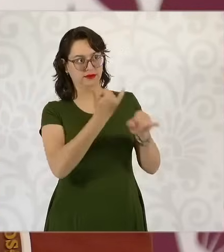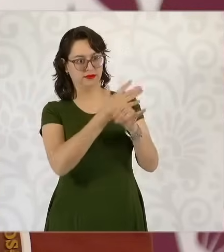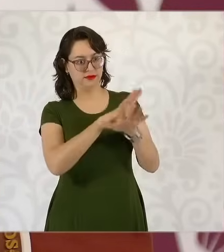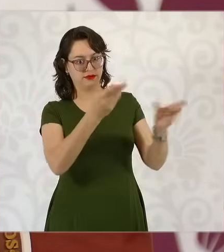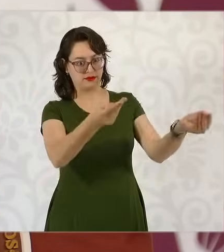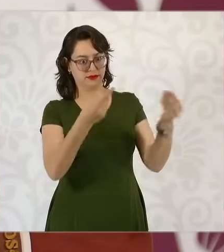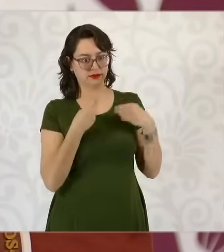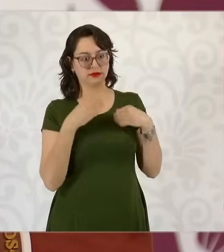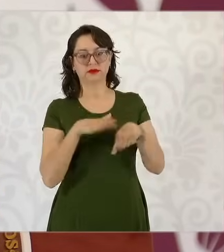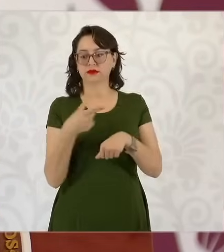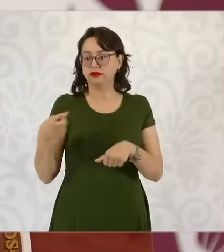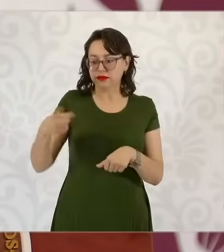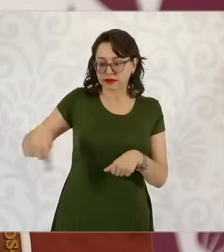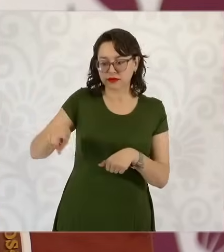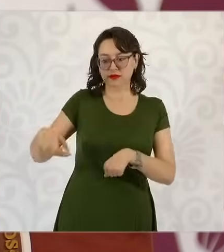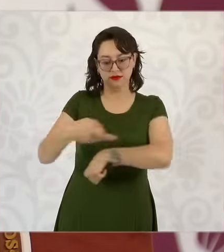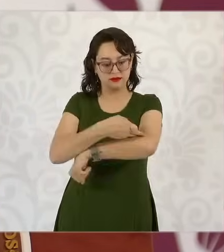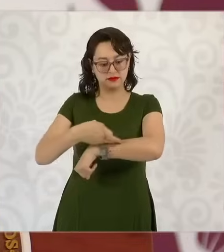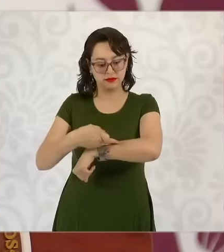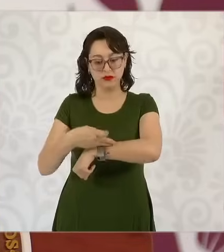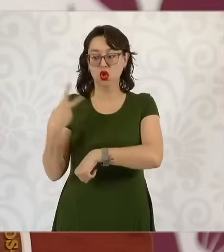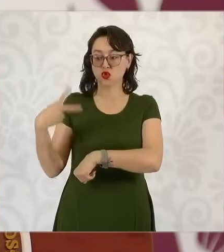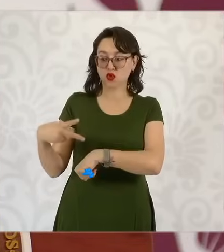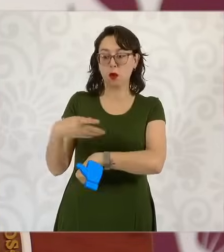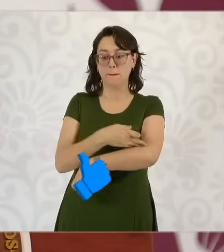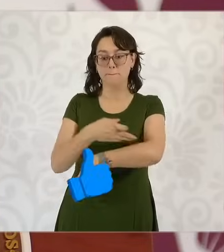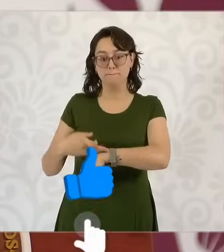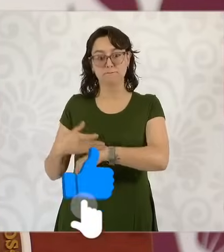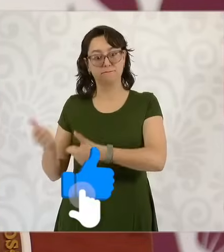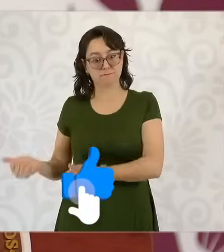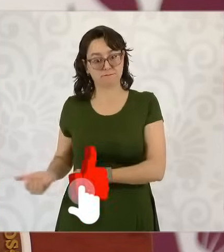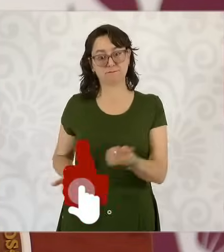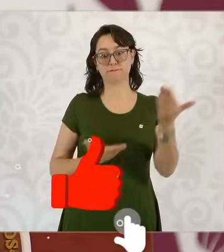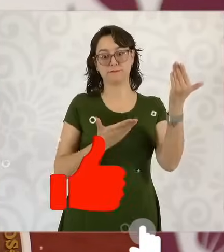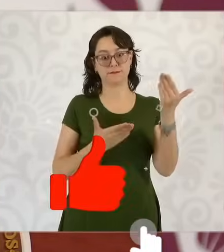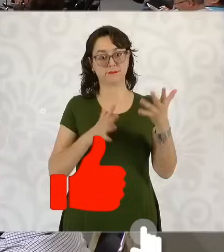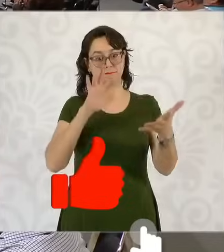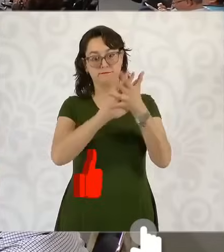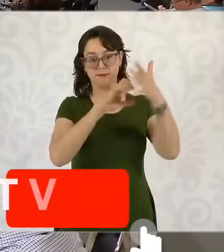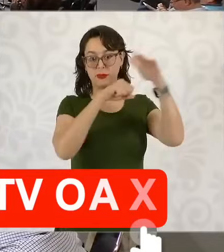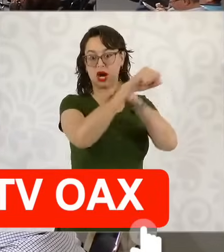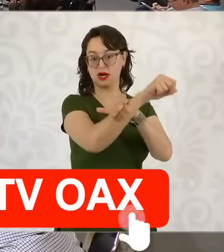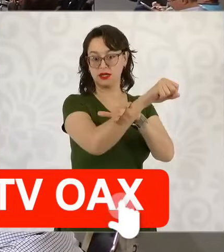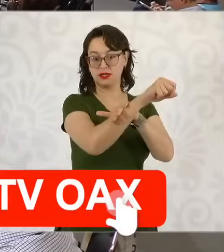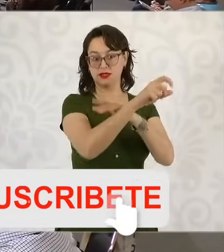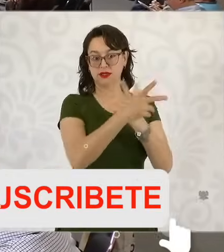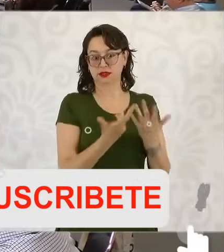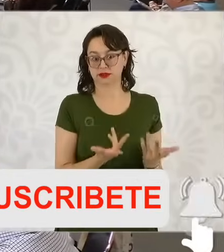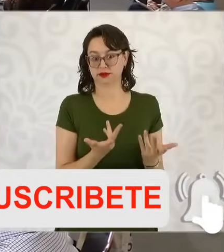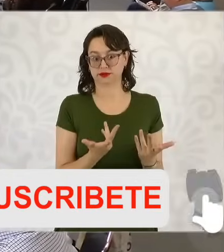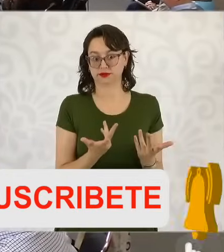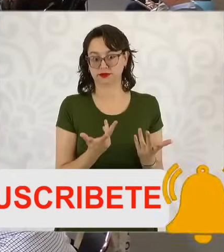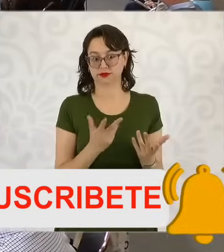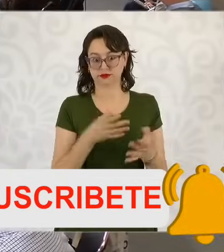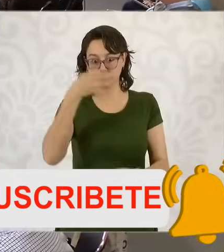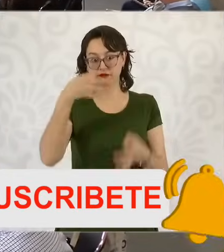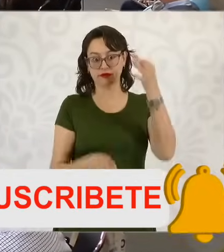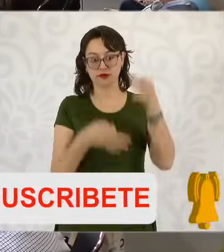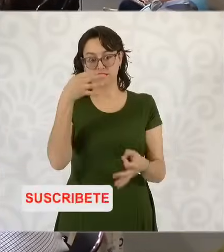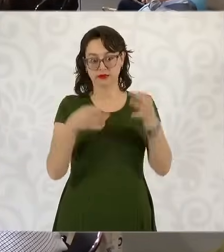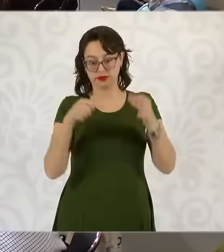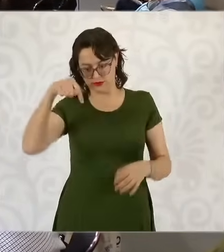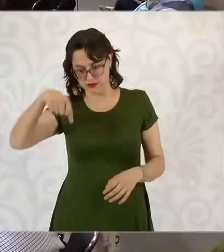de sus familiares fue enviado de con extradición es decir tiene una carpeta de investigación aquí